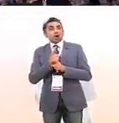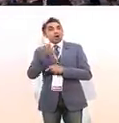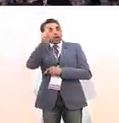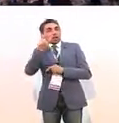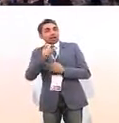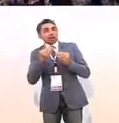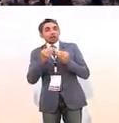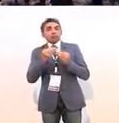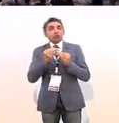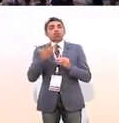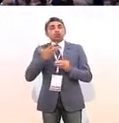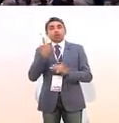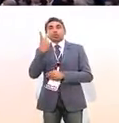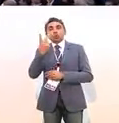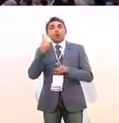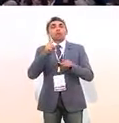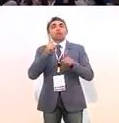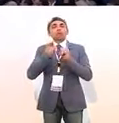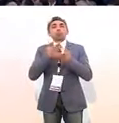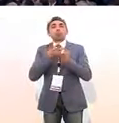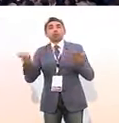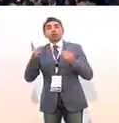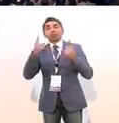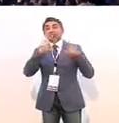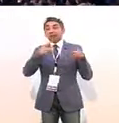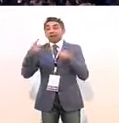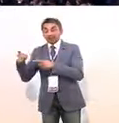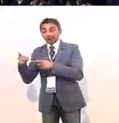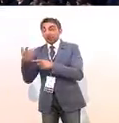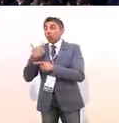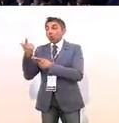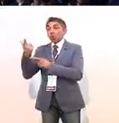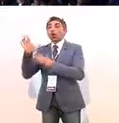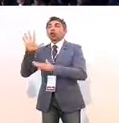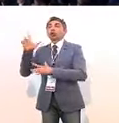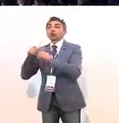abbiamo due populismi diversi. Abbiamo il populismo del Movimento Cinque Stelle, che